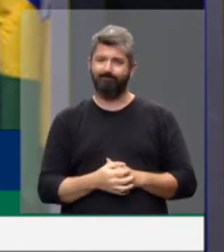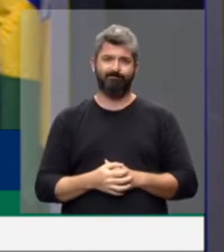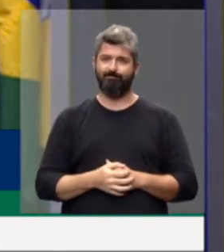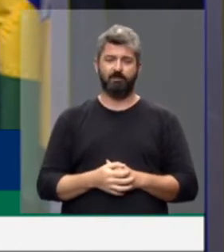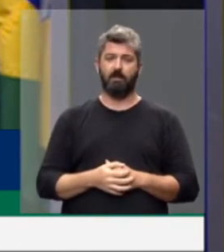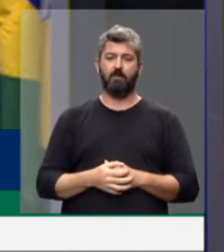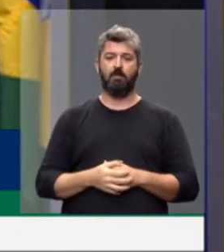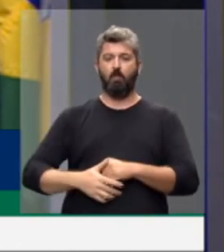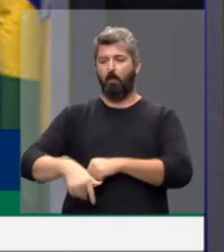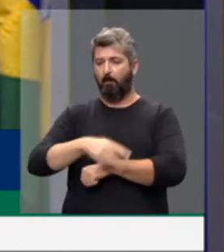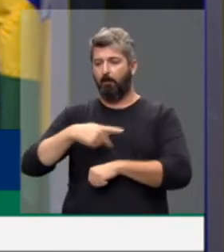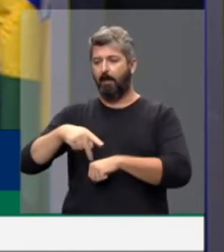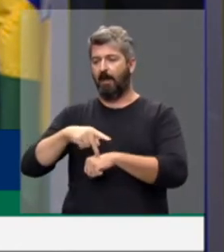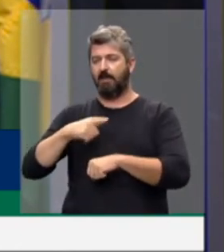NÓS DISSEMOS ISSO ANTES, NÓS